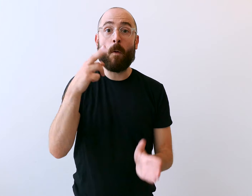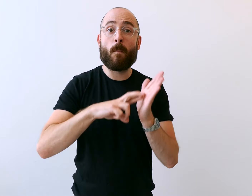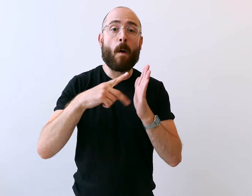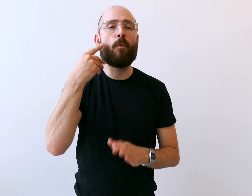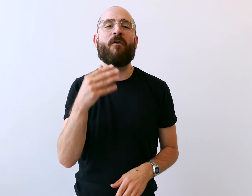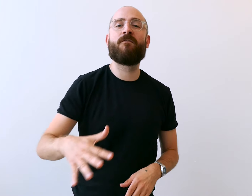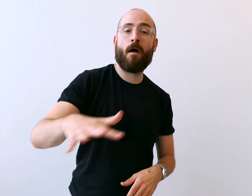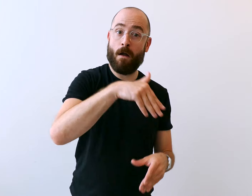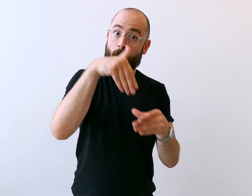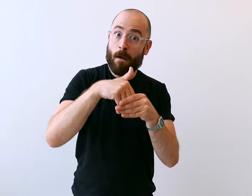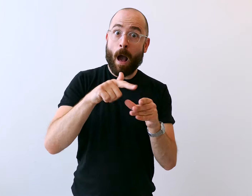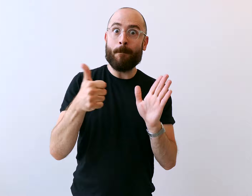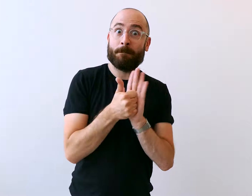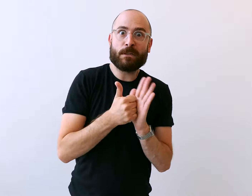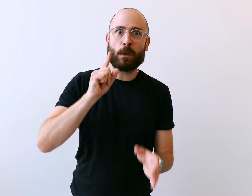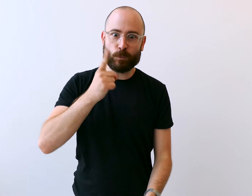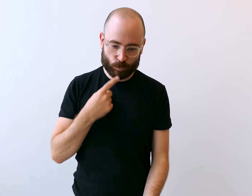Deux romans pour les enfants contenant de personnages Sourds :